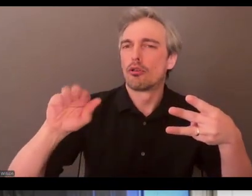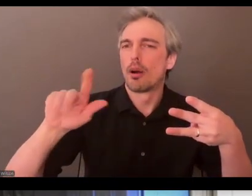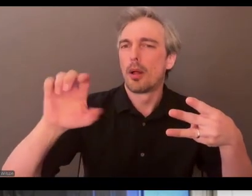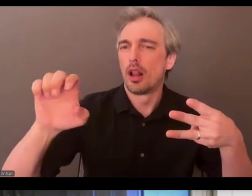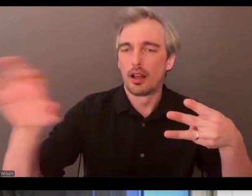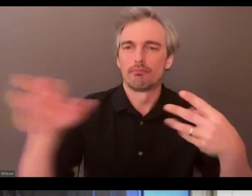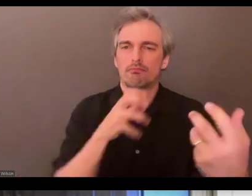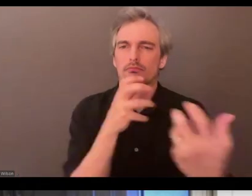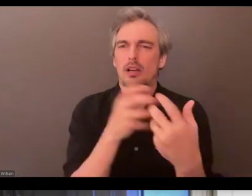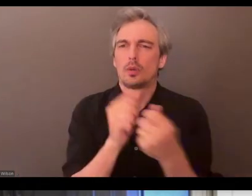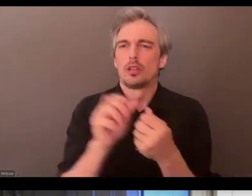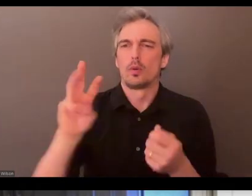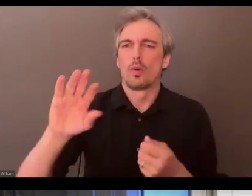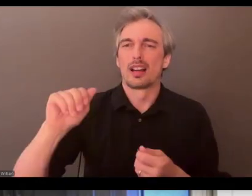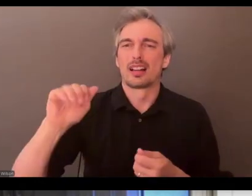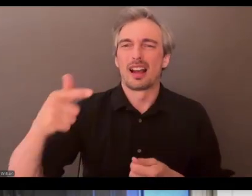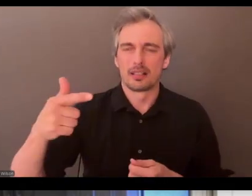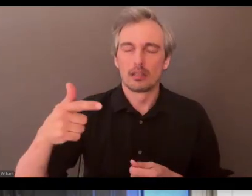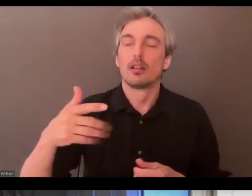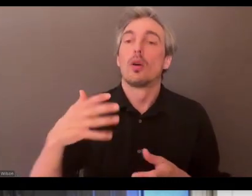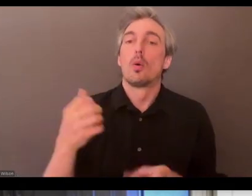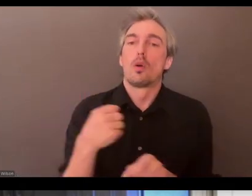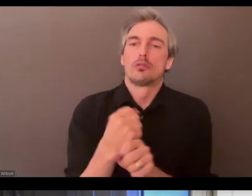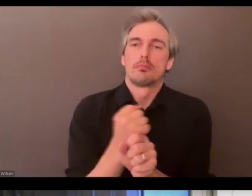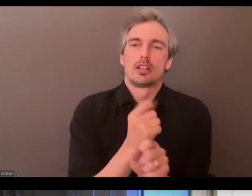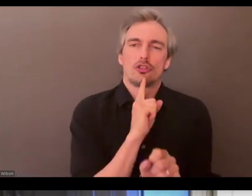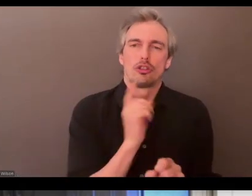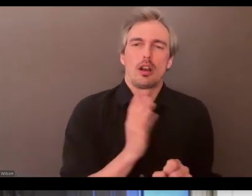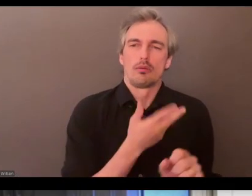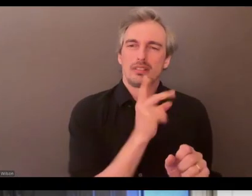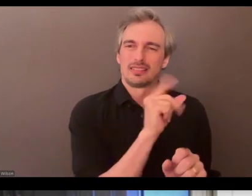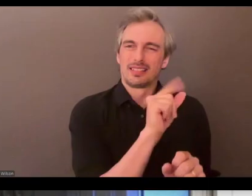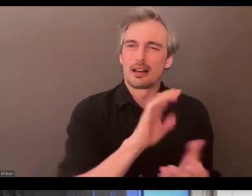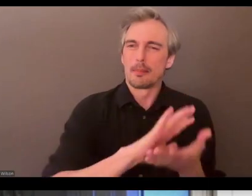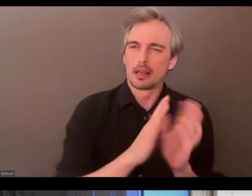では、アクセシブルなスト ーリ ーテリングの実践について話しましょう。